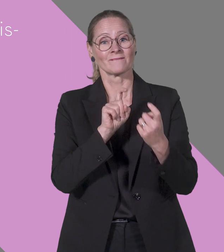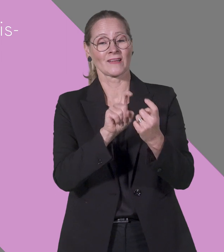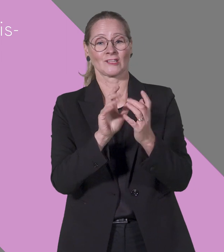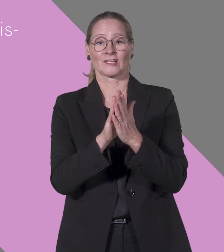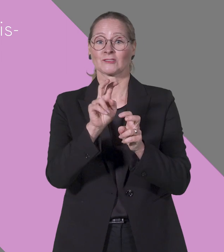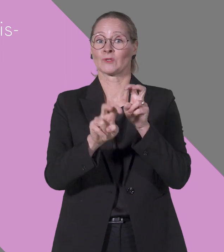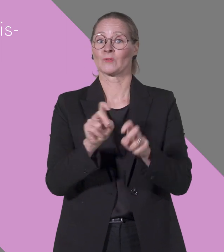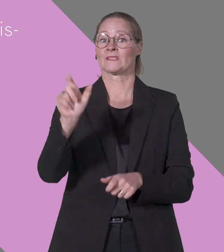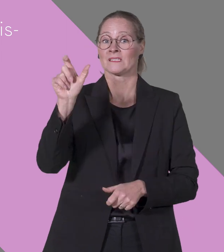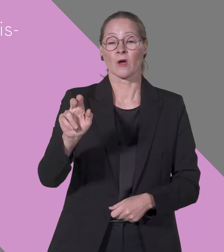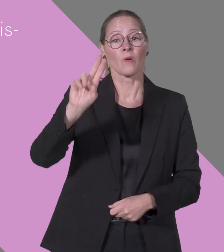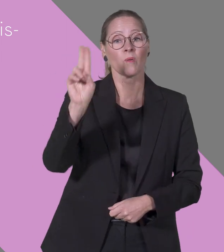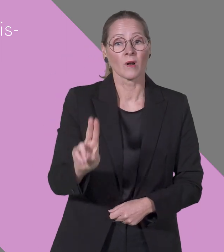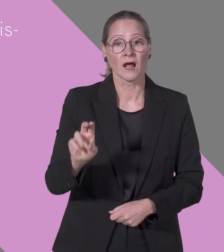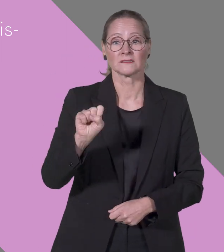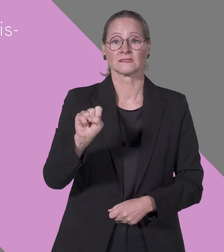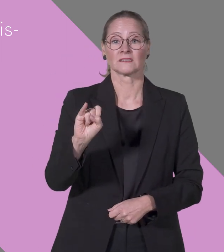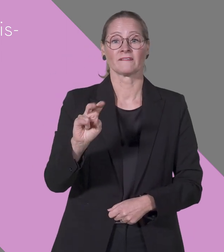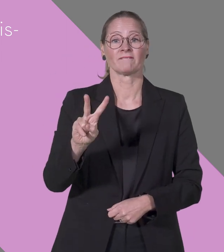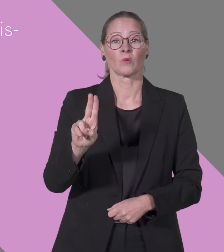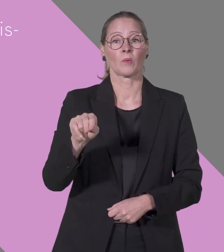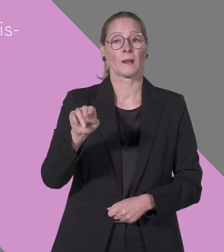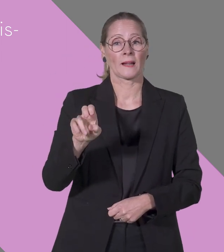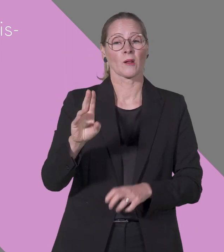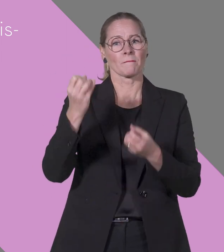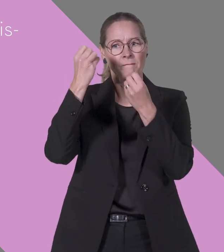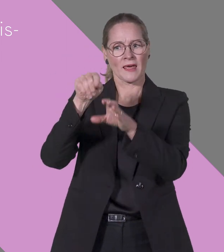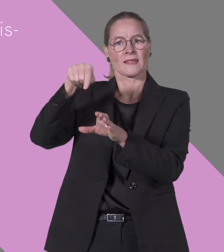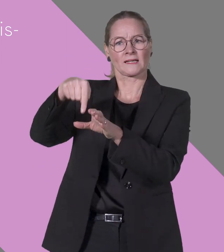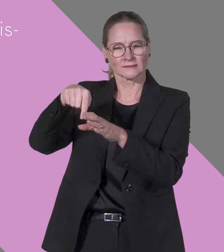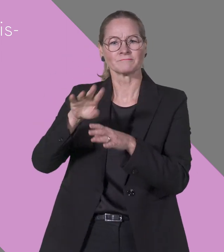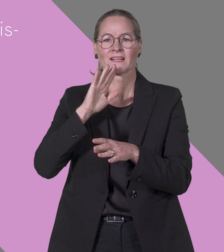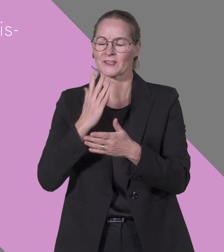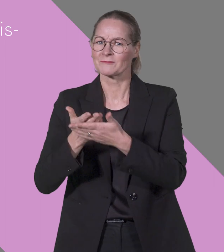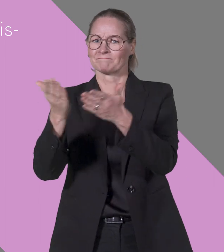väitöskirjatutkija Ulla Sivunen kertoo mediassa, -